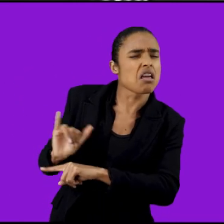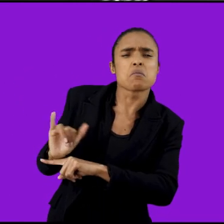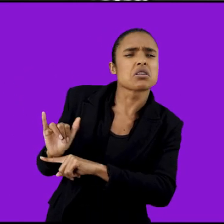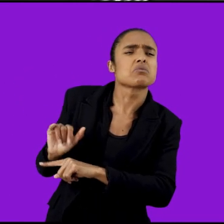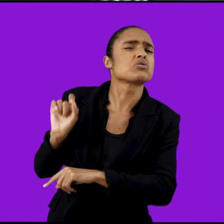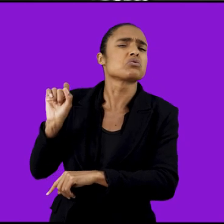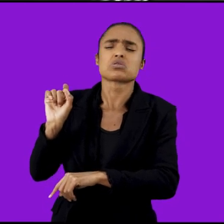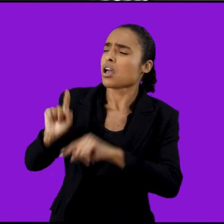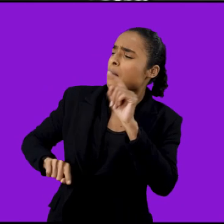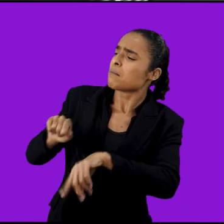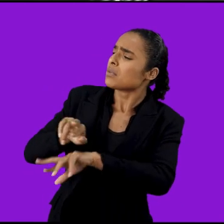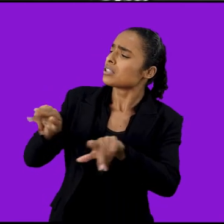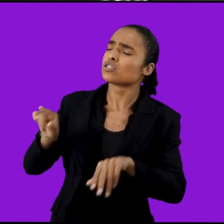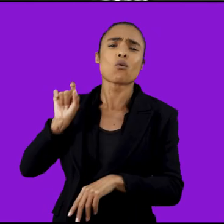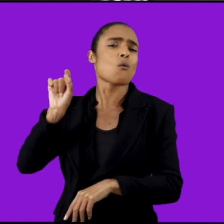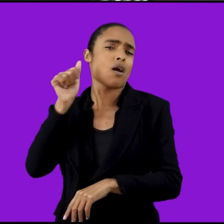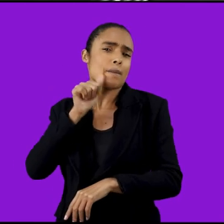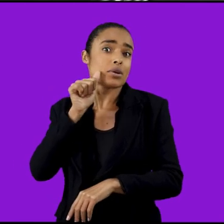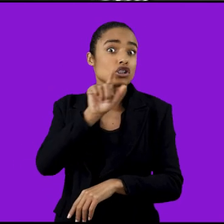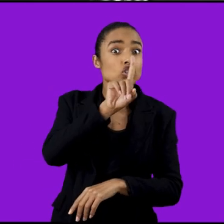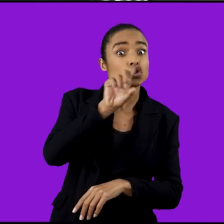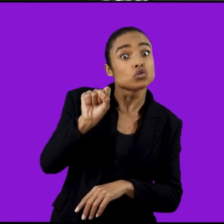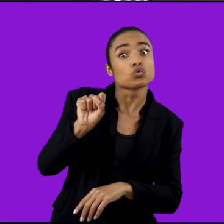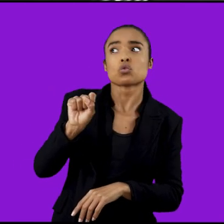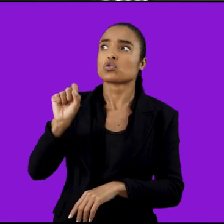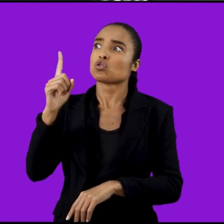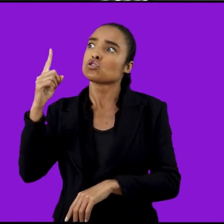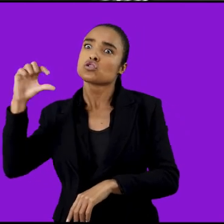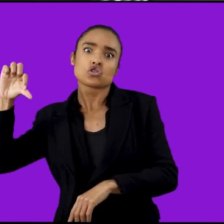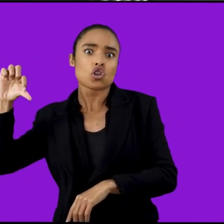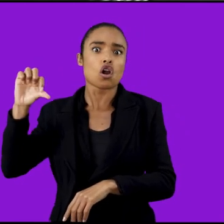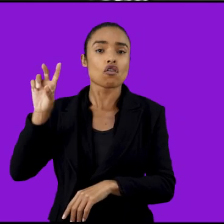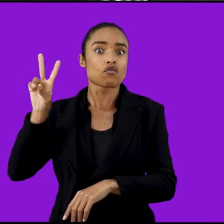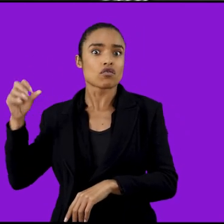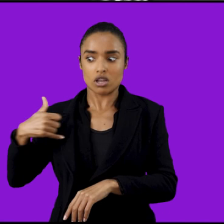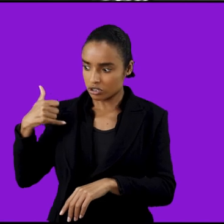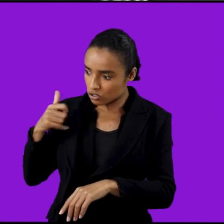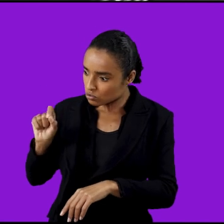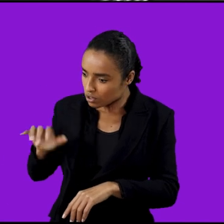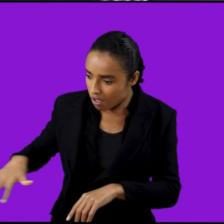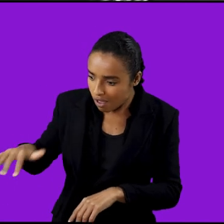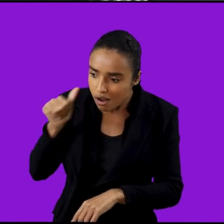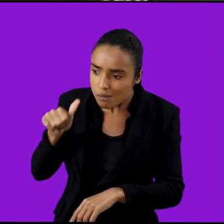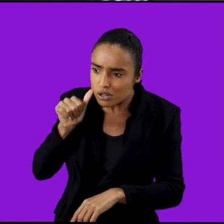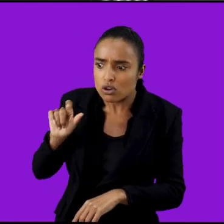é que eu olho aquilo que uma menina de 18/20 anos tá fazendo e não vejo valor e falo: “Cara, como é que a gente impulsiona isso, entendeu?”